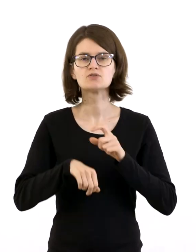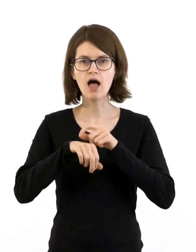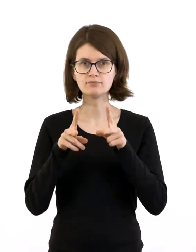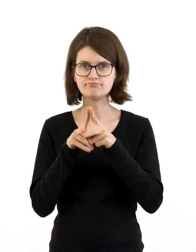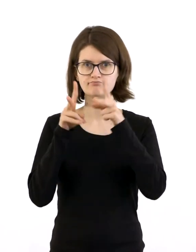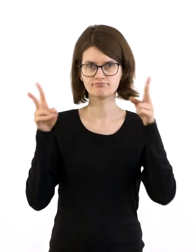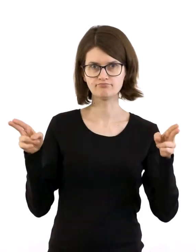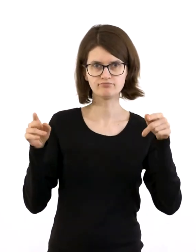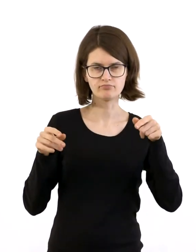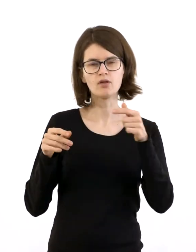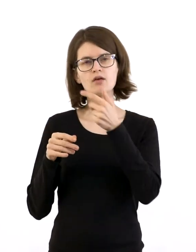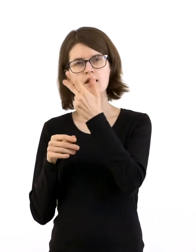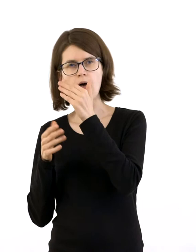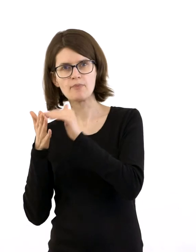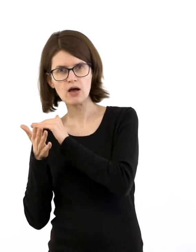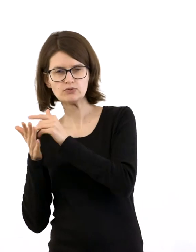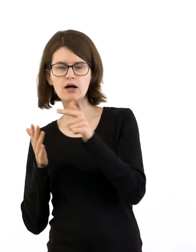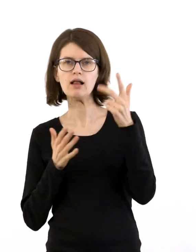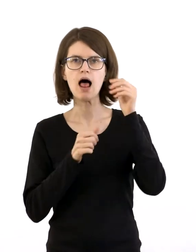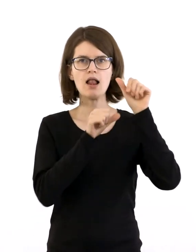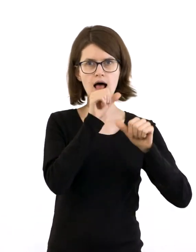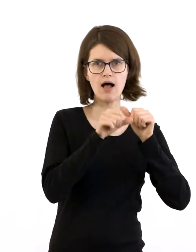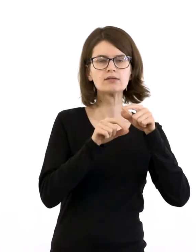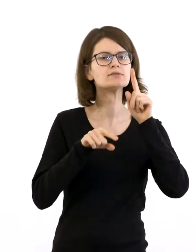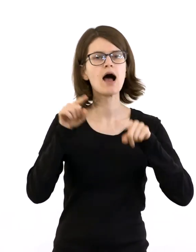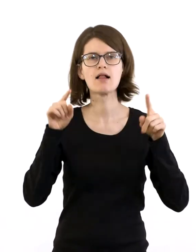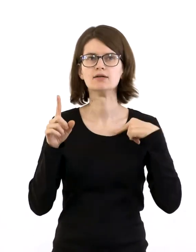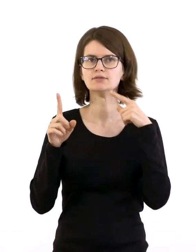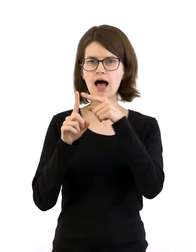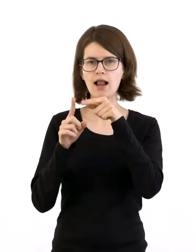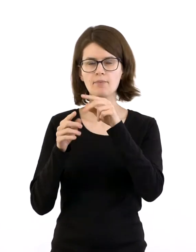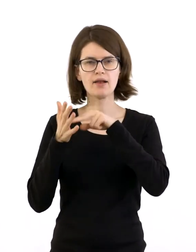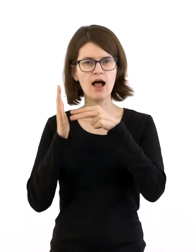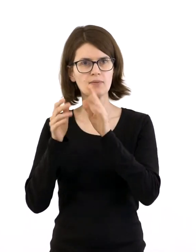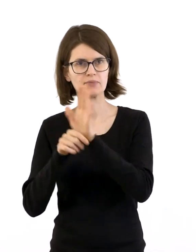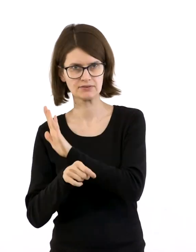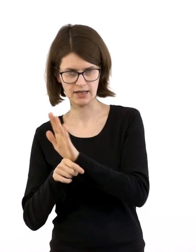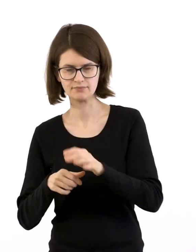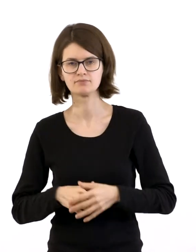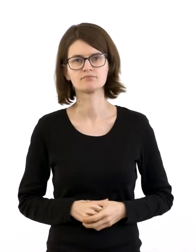Długofalowość – zakres czasowy - od kilku lub kilkunastu miesięcy do kilku lat, zależnie od celu biznesplanu.